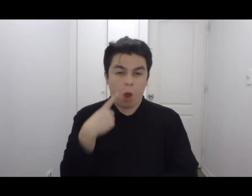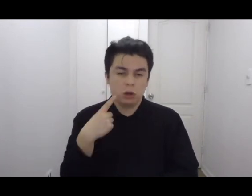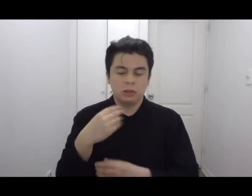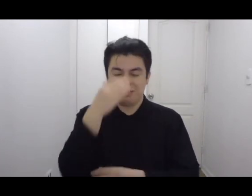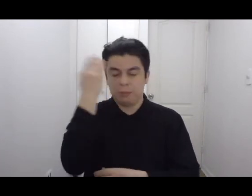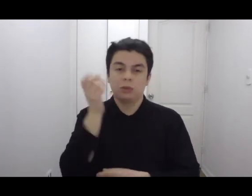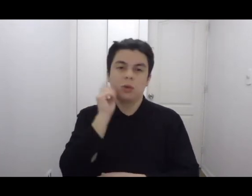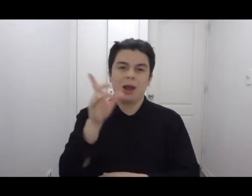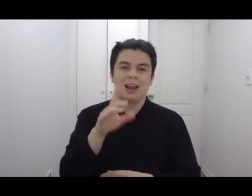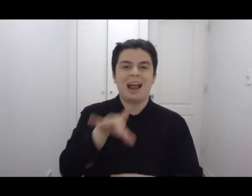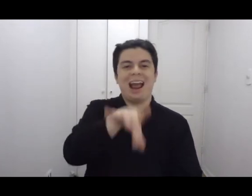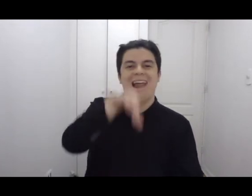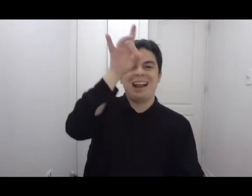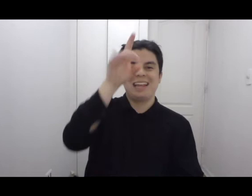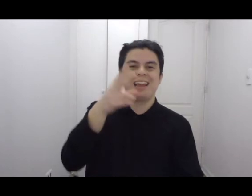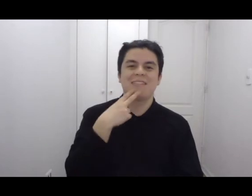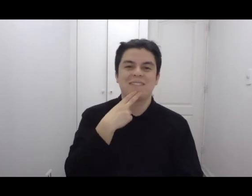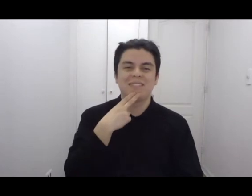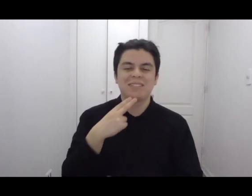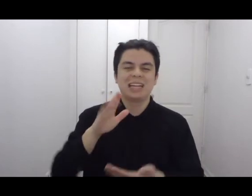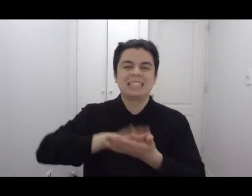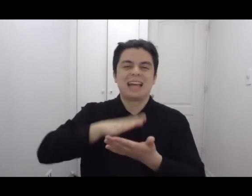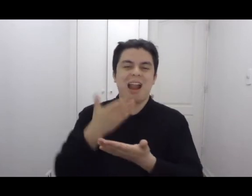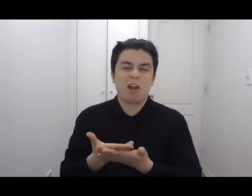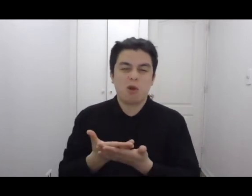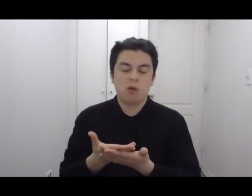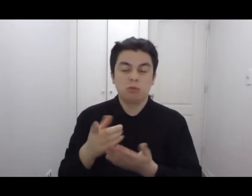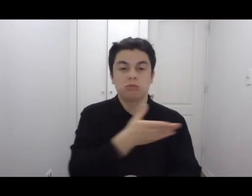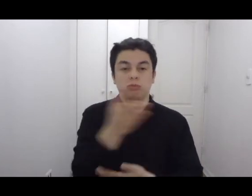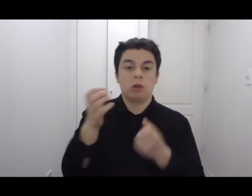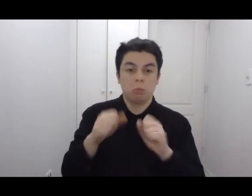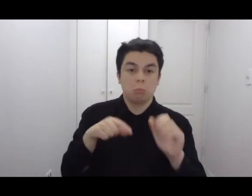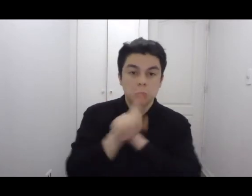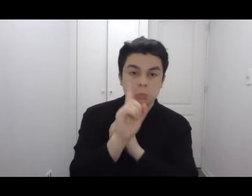que ser elige vivir sano esto aquí estamos viendo la página de elige vivir sano tú puedes